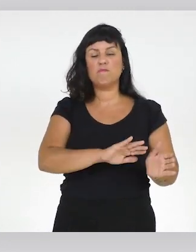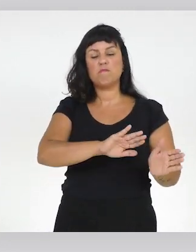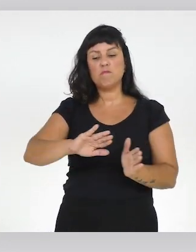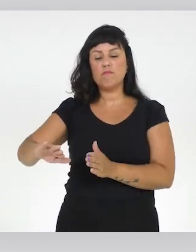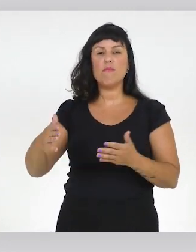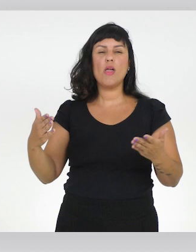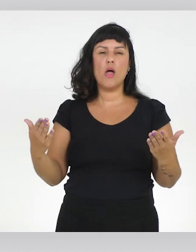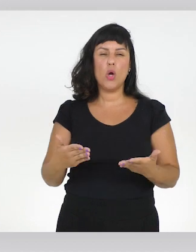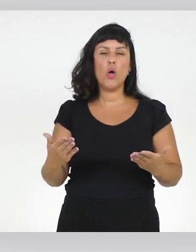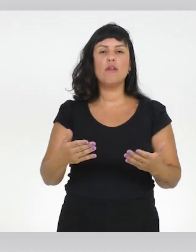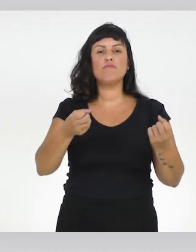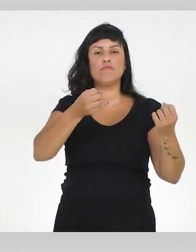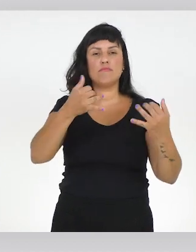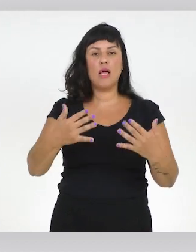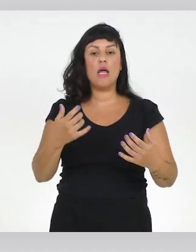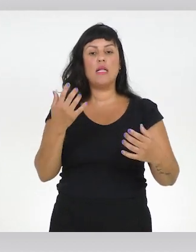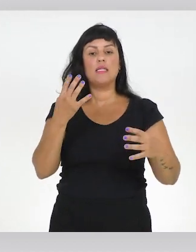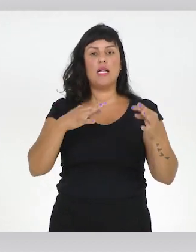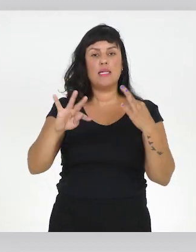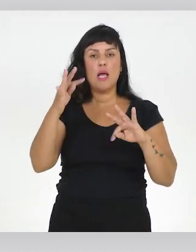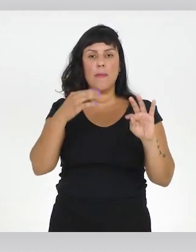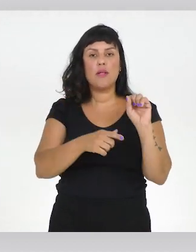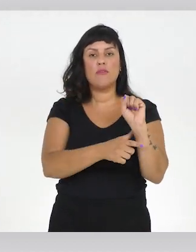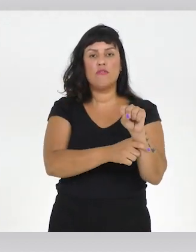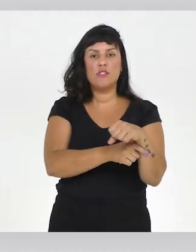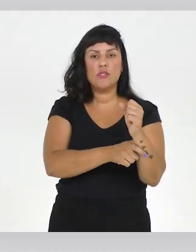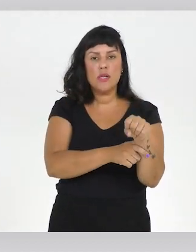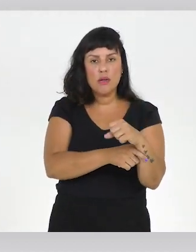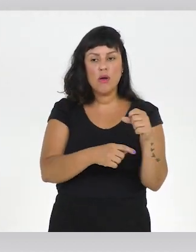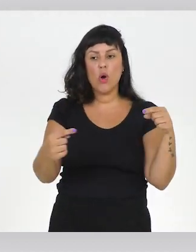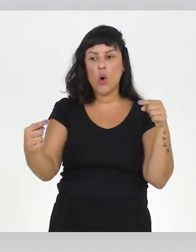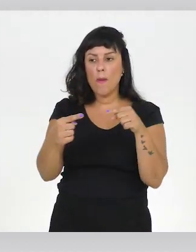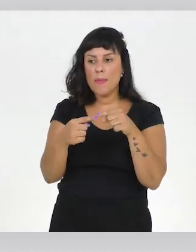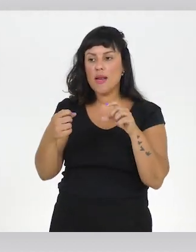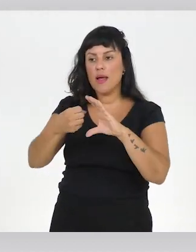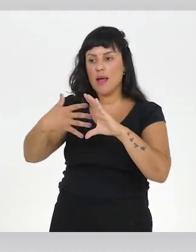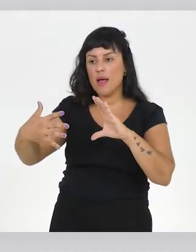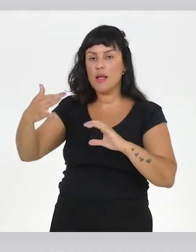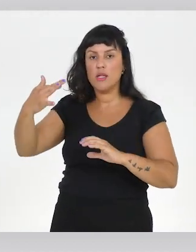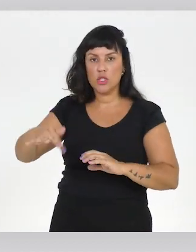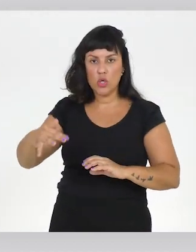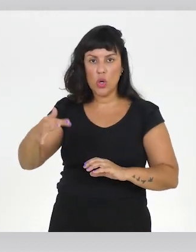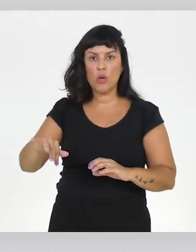no mecanismo da dor. E a gente divide esses tratamentos em cinco categorias